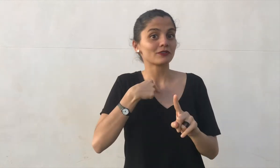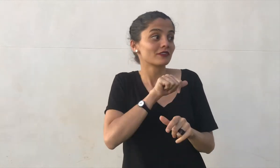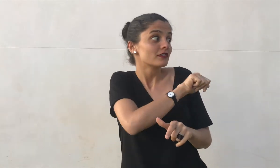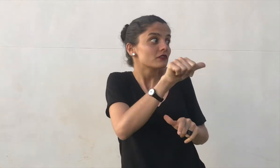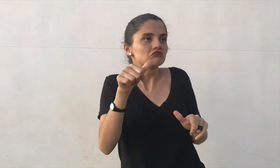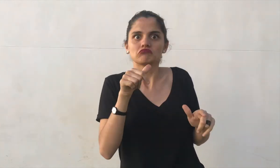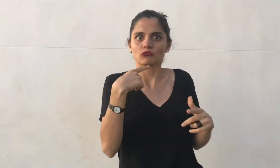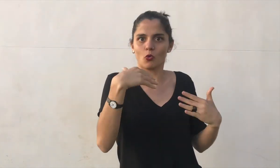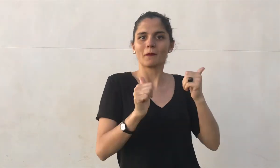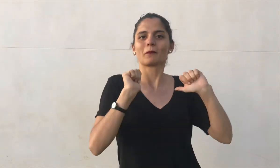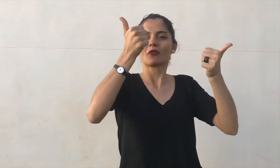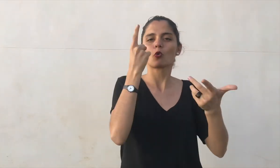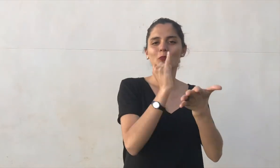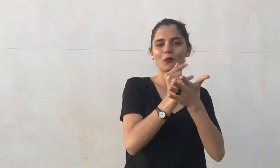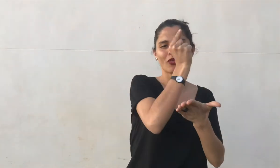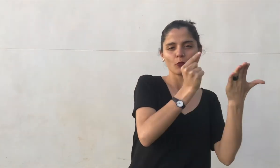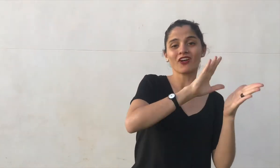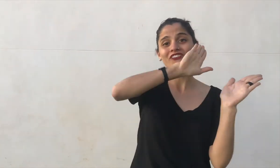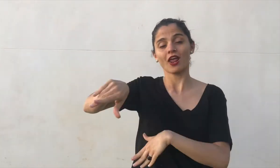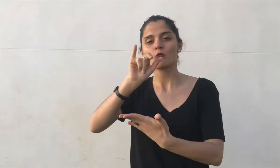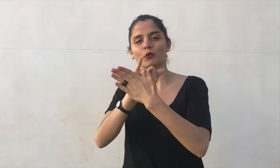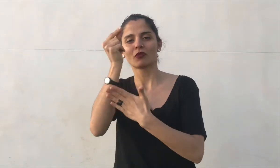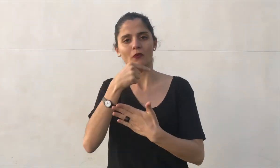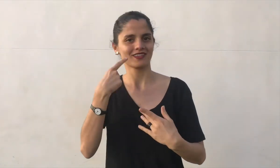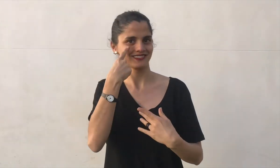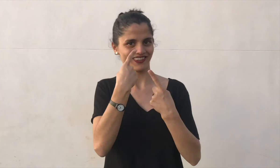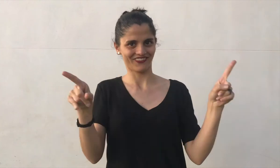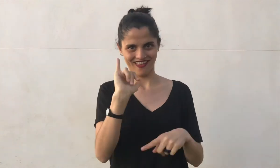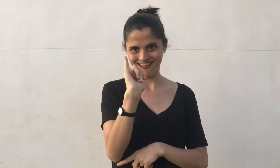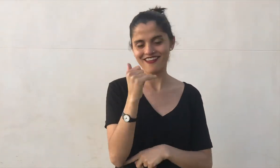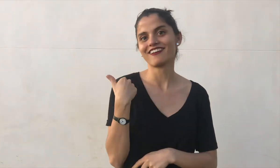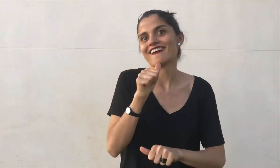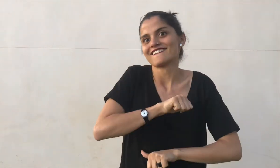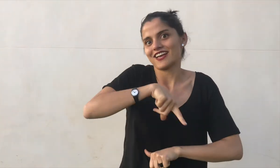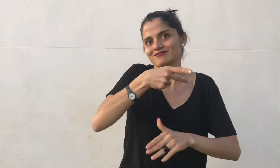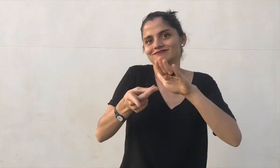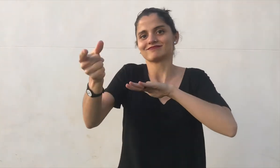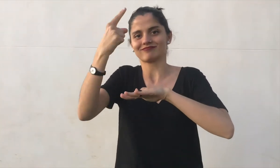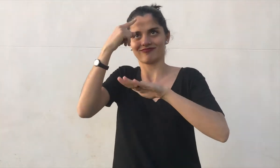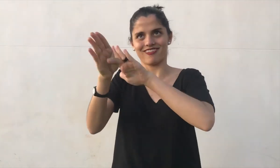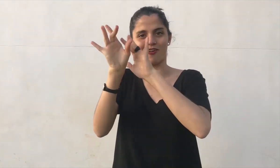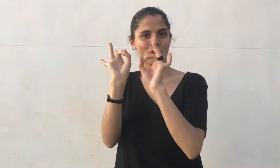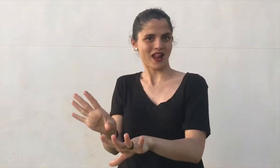Lo hemos puesto a la práctica haciendo dos dibujos y se ha notado diferencias en el antes y después. Espero que lxs participantes se marchen manteniendo esta perspectiva.